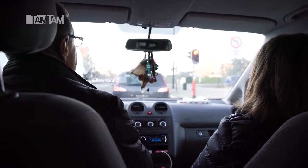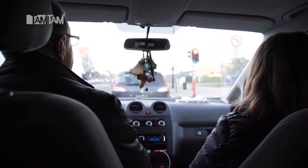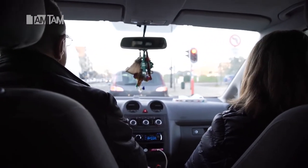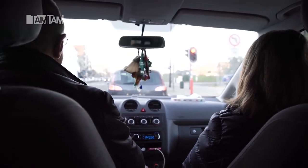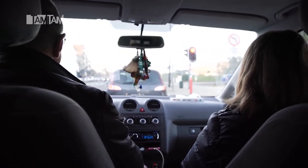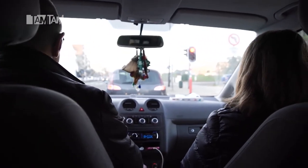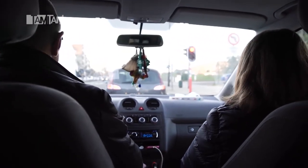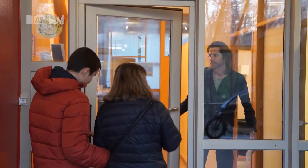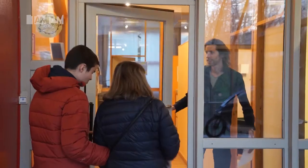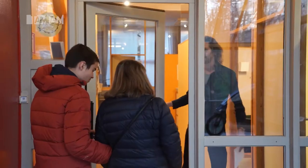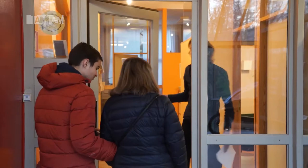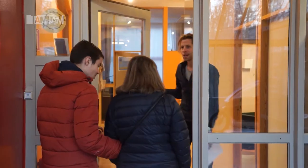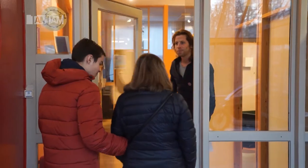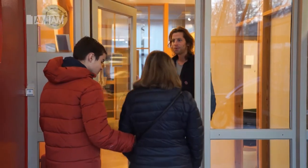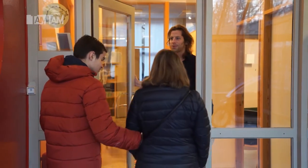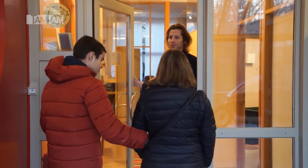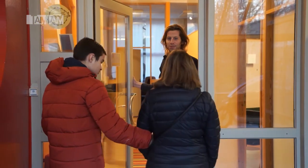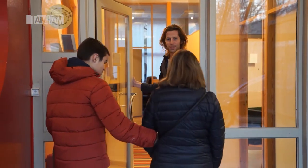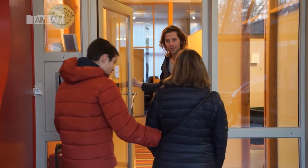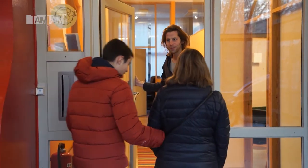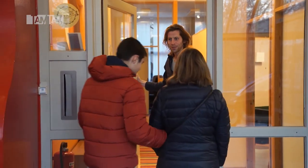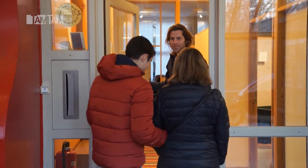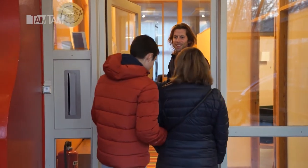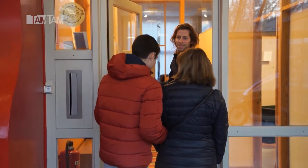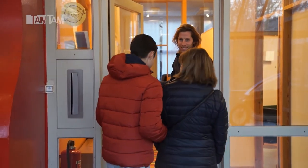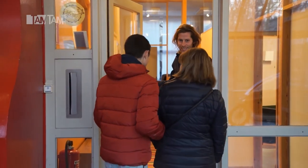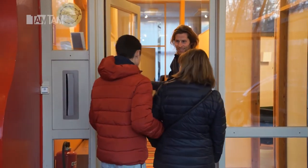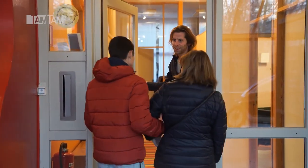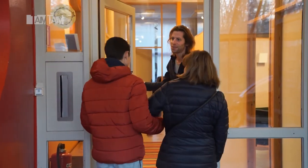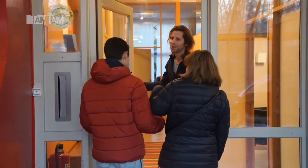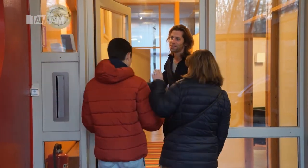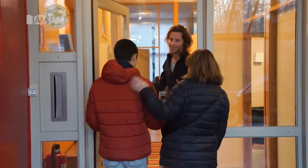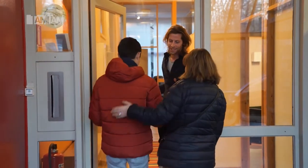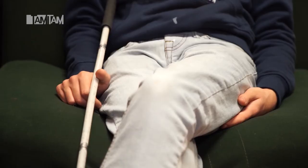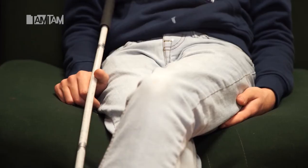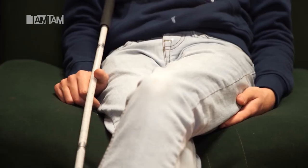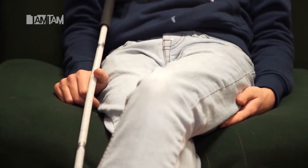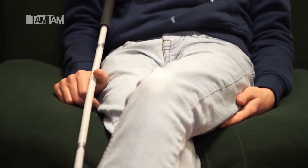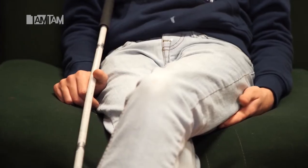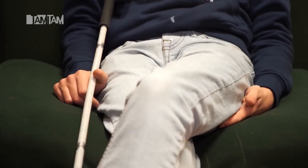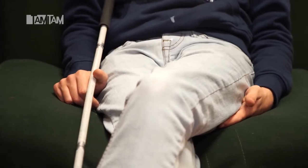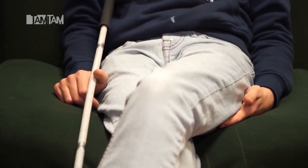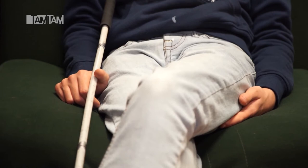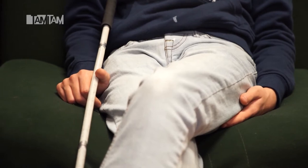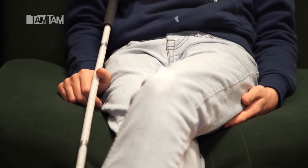c'est pratiquement un concept qui est dépassé. L''intégration, c'est l'idée qu'un enfant qui a des besoins spécifiques ou ceux qui souffrent d'un handicap